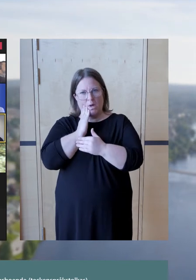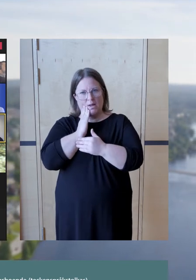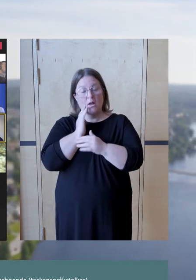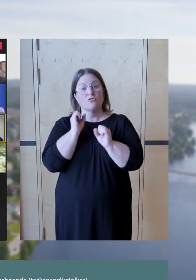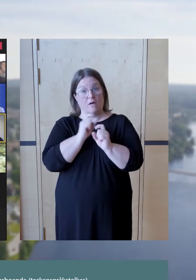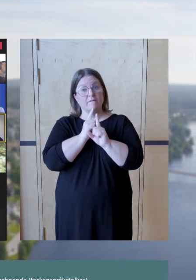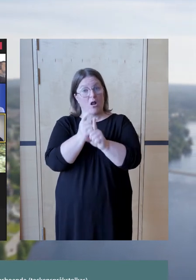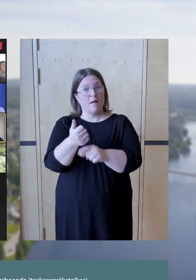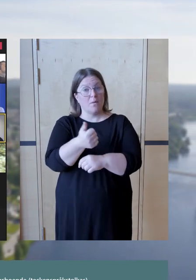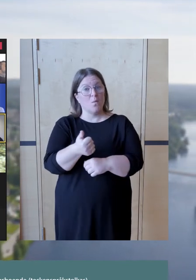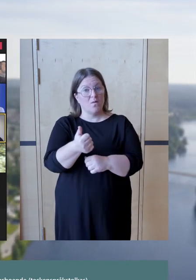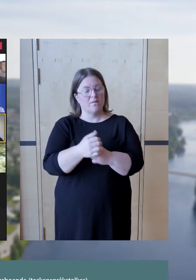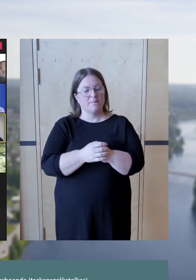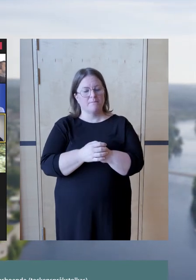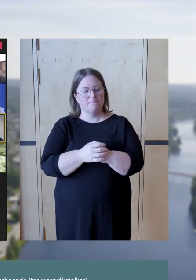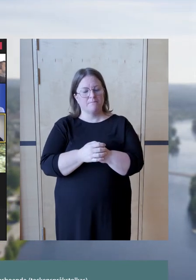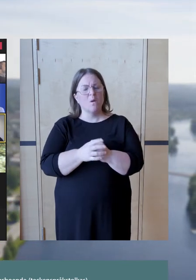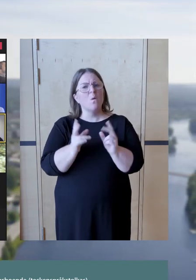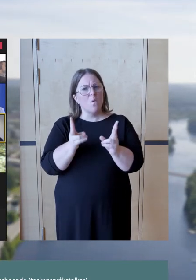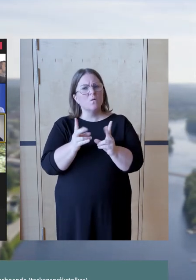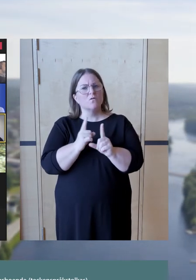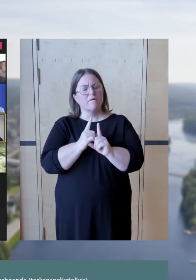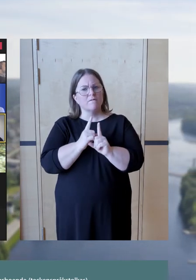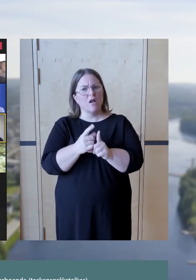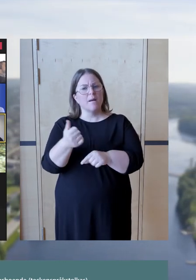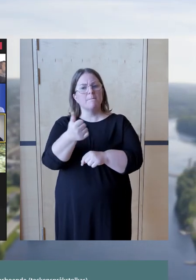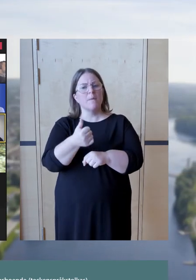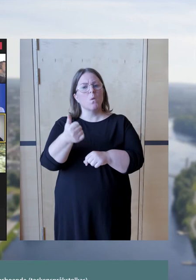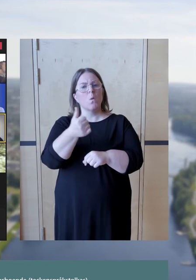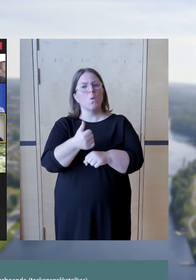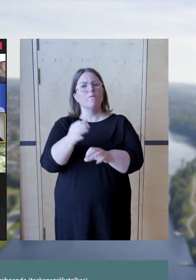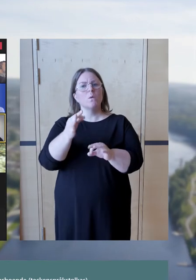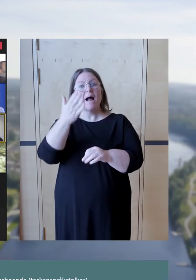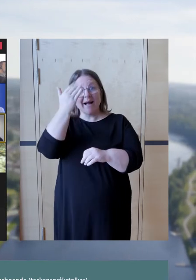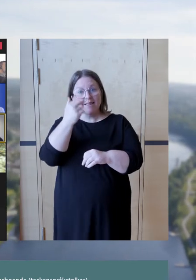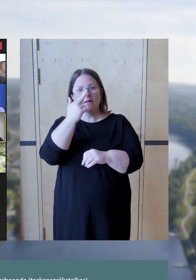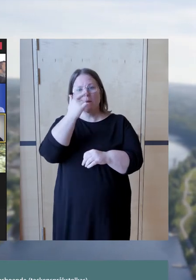Men det ska också vara efter de behov som kan behövas i framtiden och därför måste man kunna